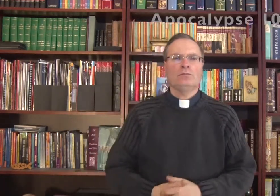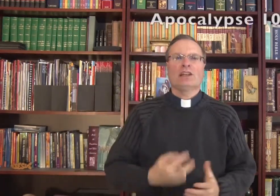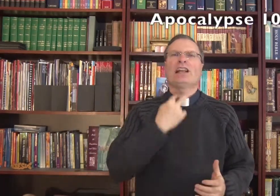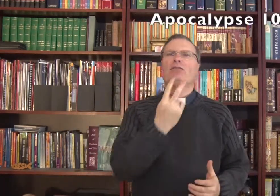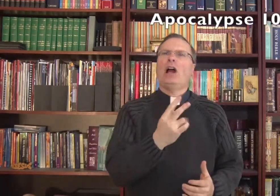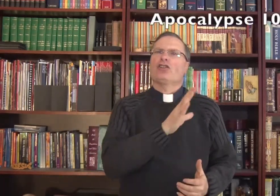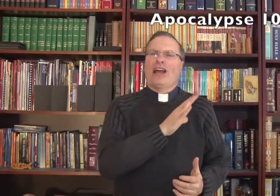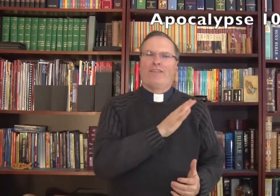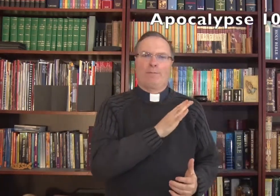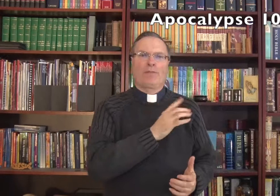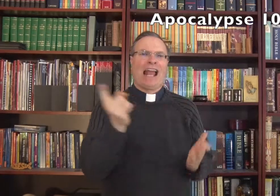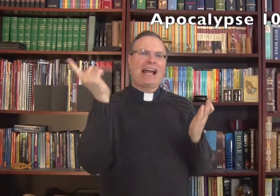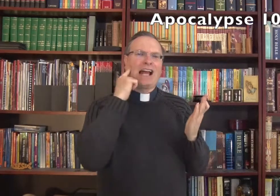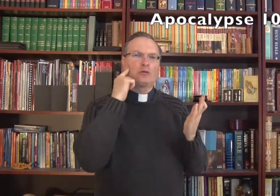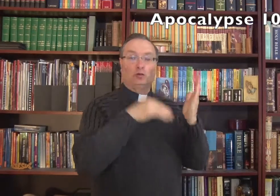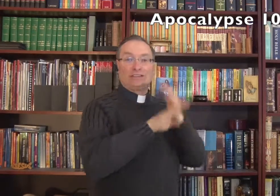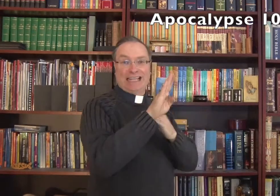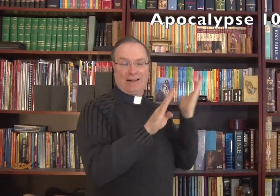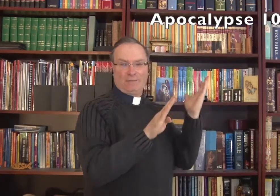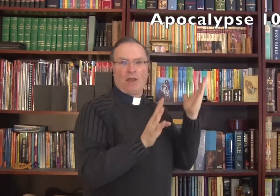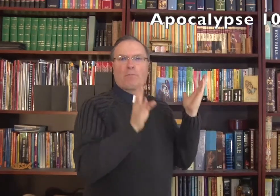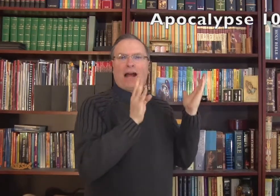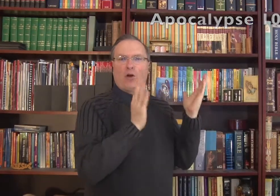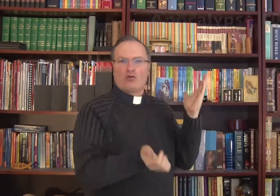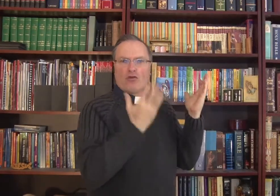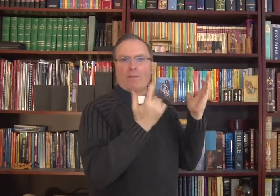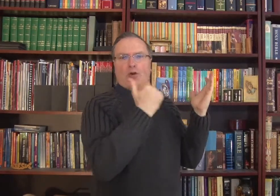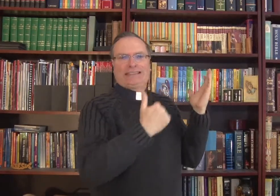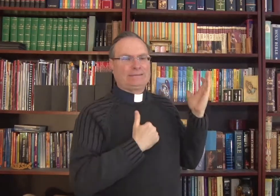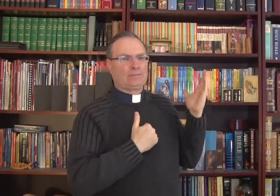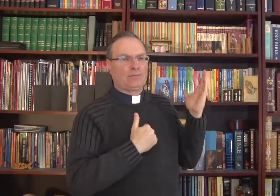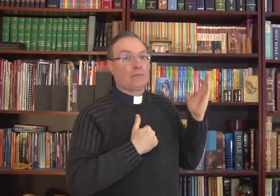«La voix que j'avais entendue du ciel me parla de nouveau et me dit: